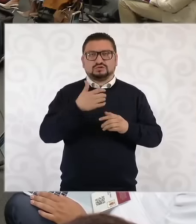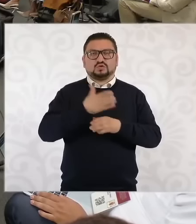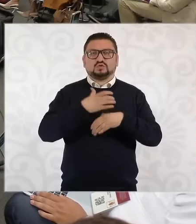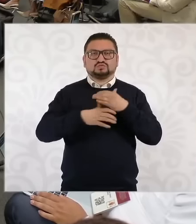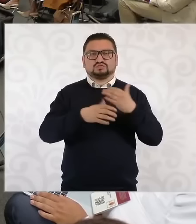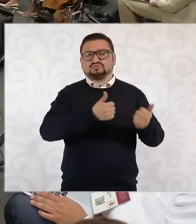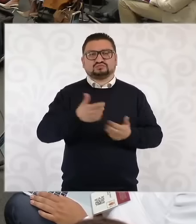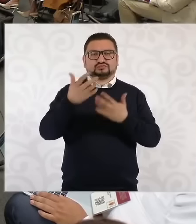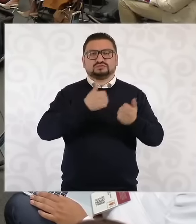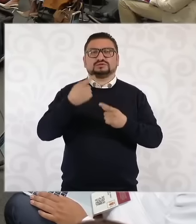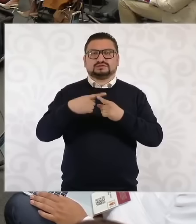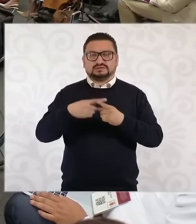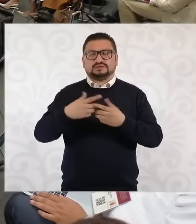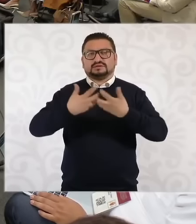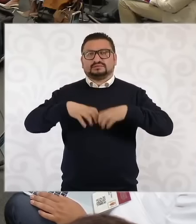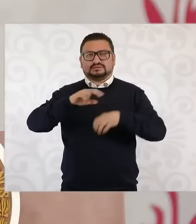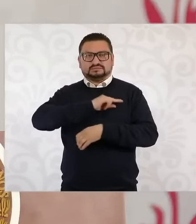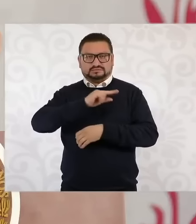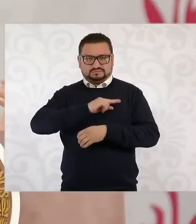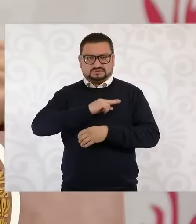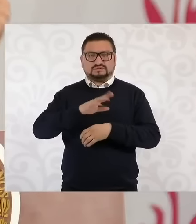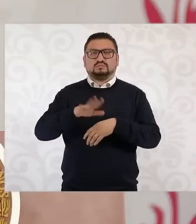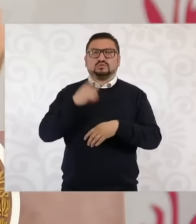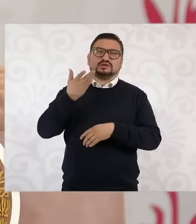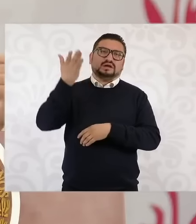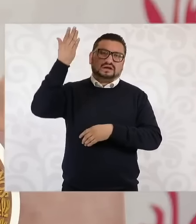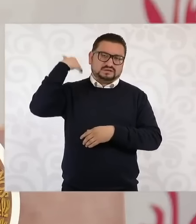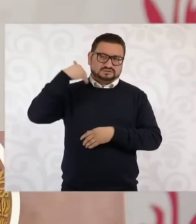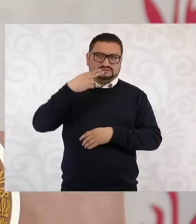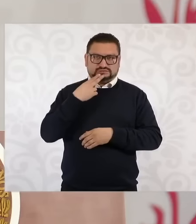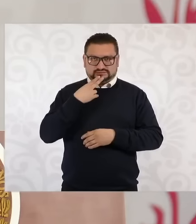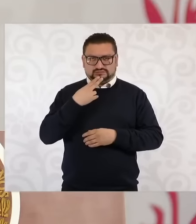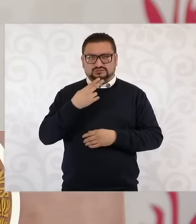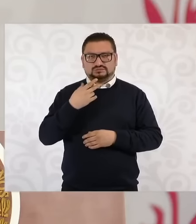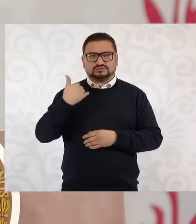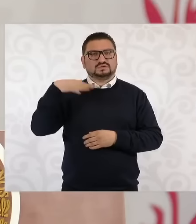la llevan concesionarios, empresas privadas por la privatización que se hizo a finales de los